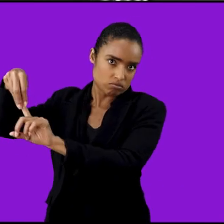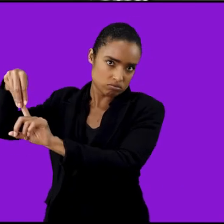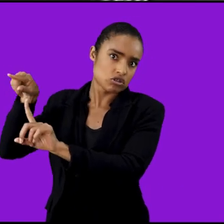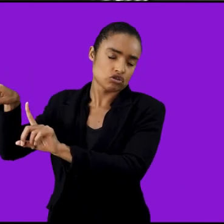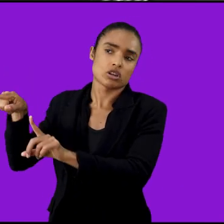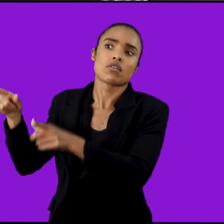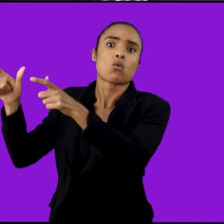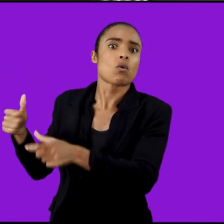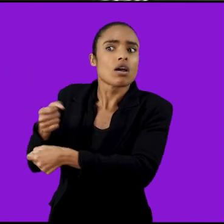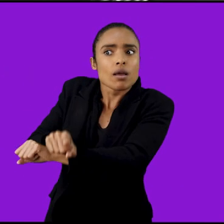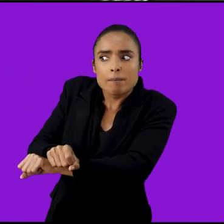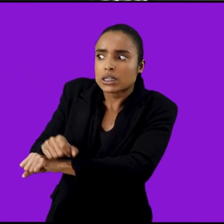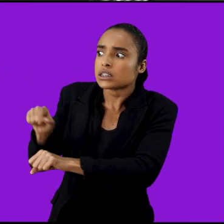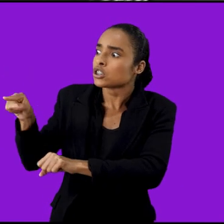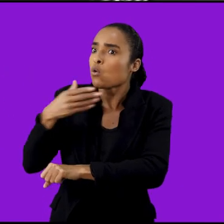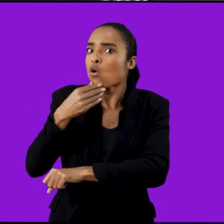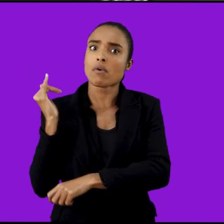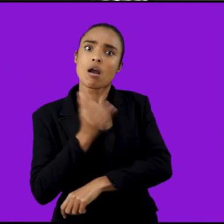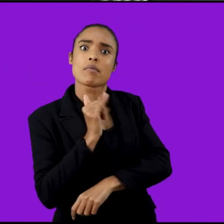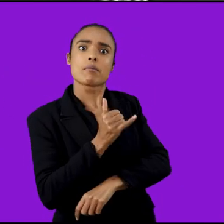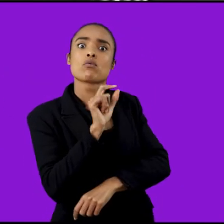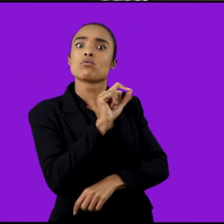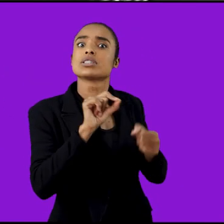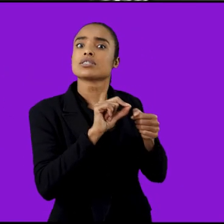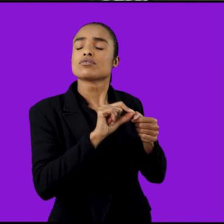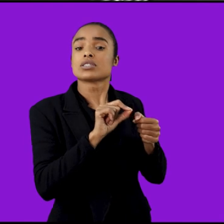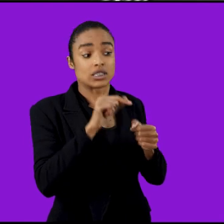trocar com o mestre, né? Com o mestre que mora no quilombo. E aí ele tava me contando